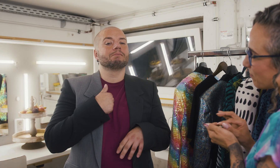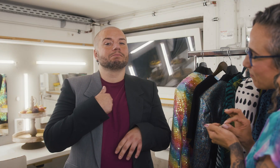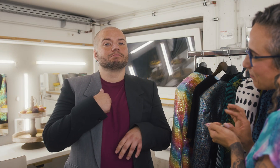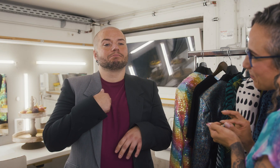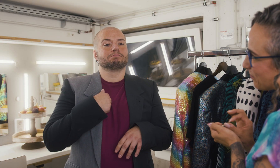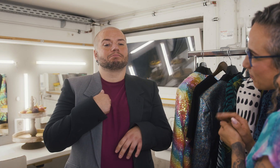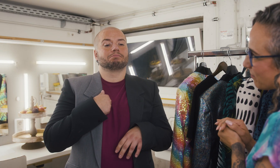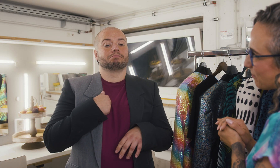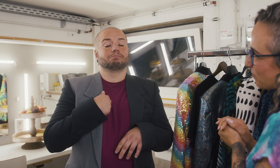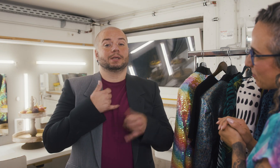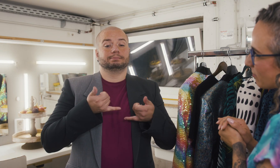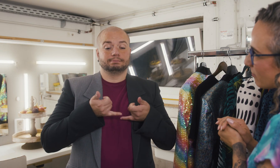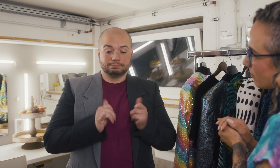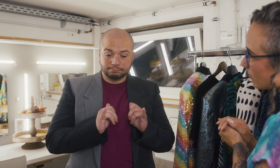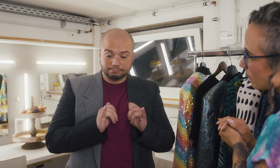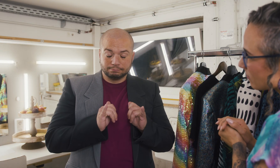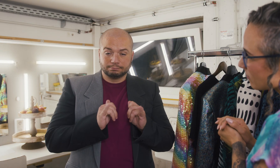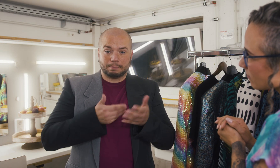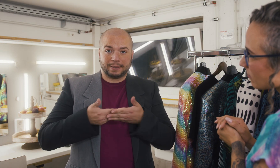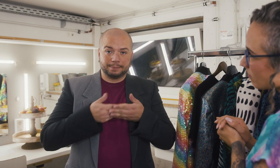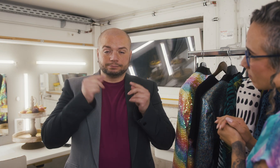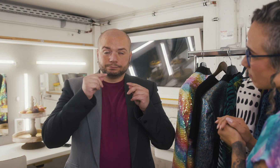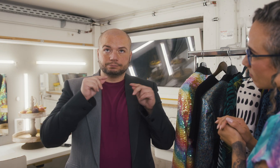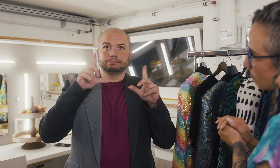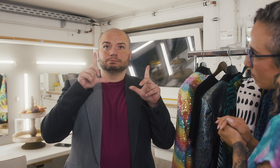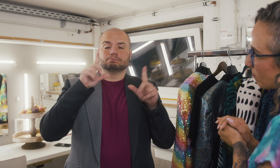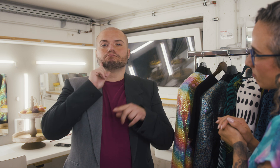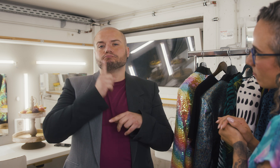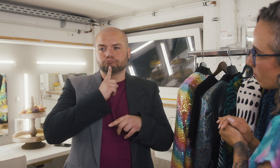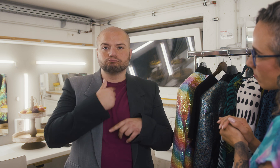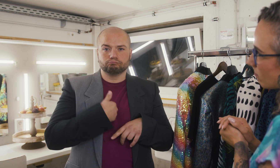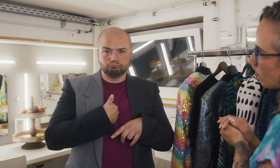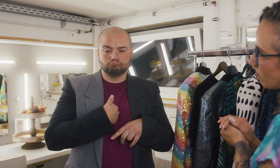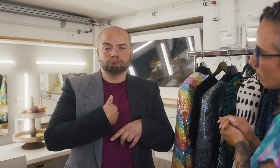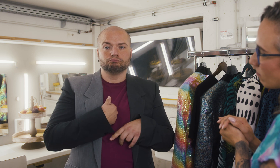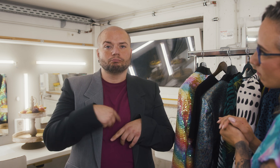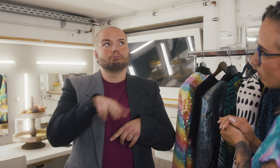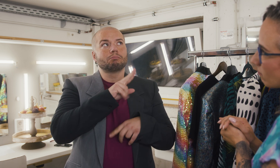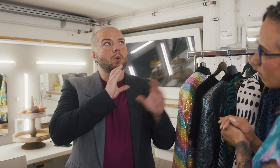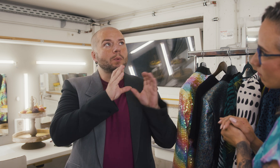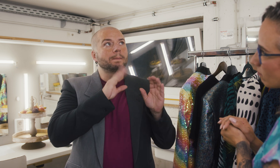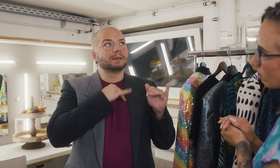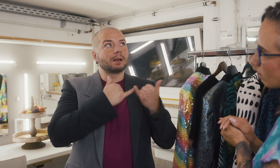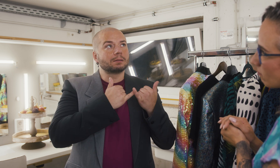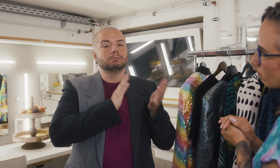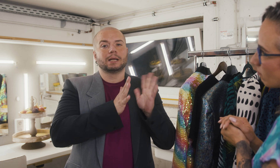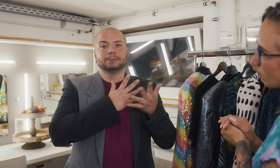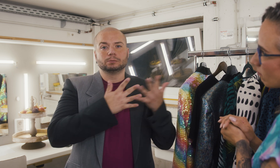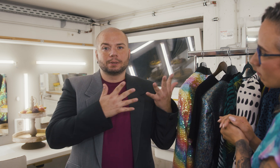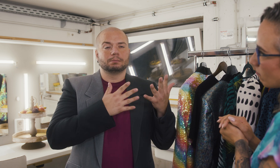Ich wurde als tauber Mensch geboren. Ich habe mit meinen Eltern schon immer mit Gebärdensprache kommuniziert,